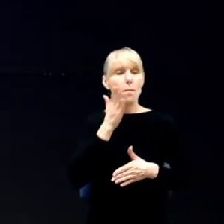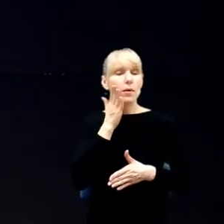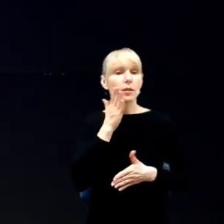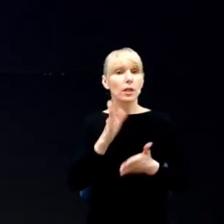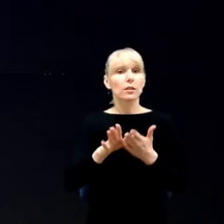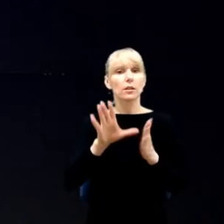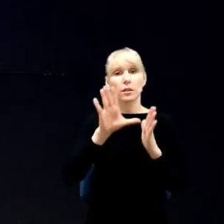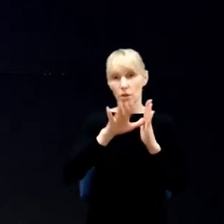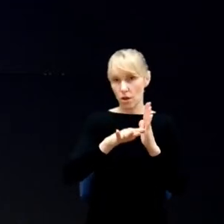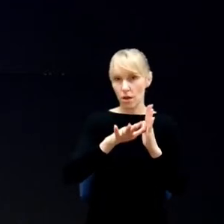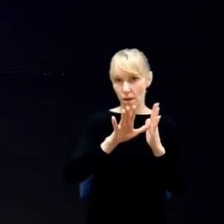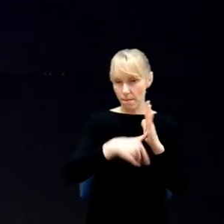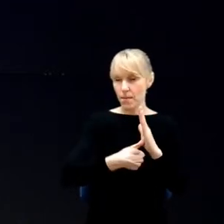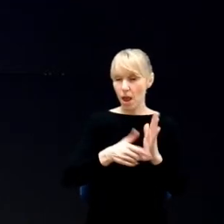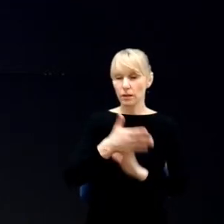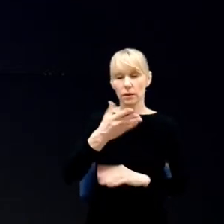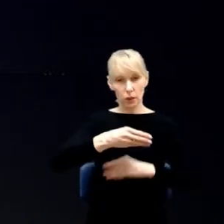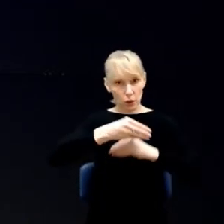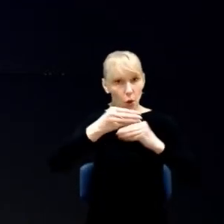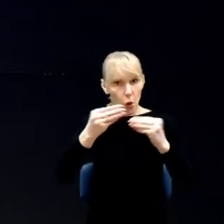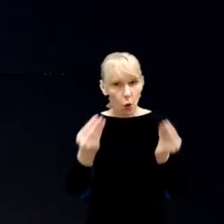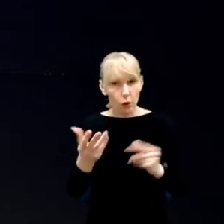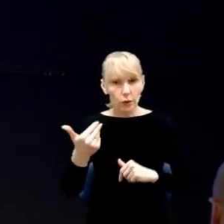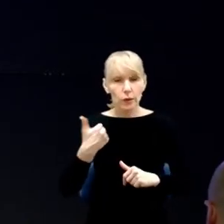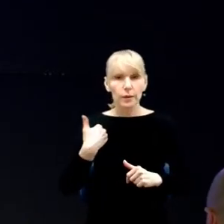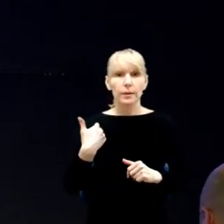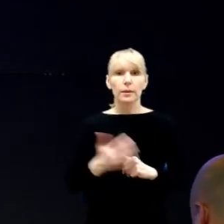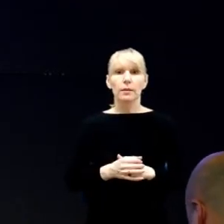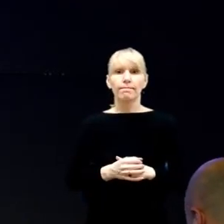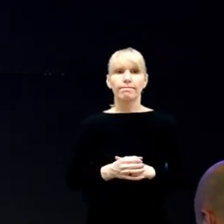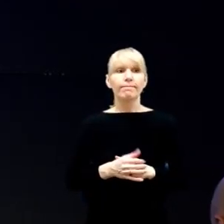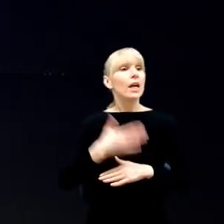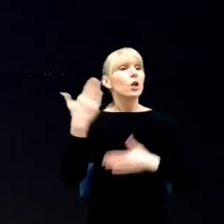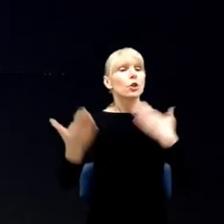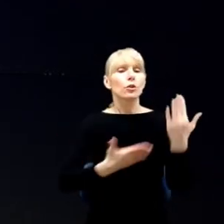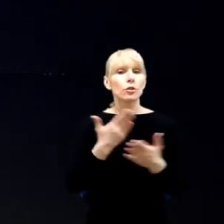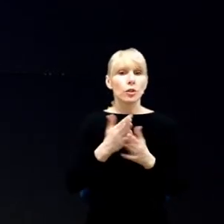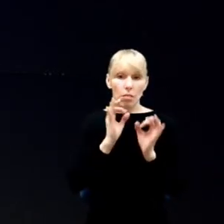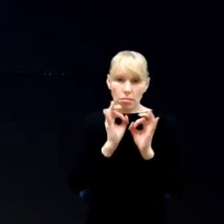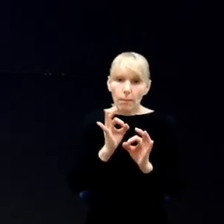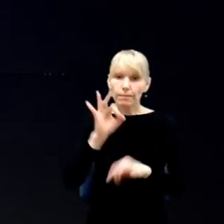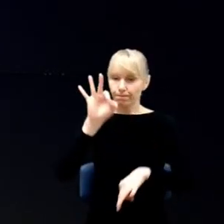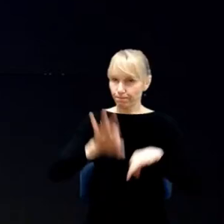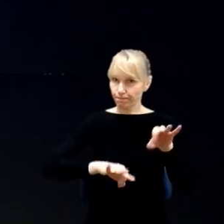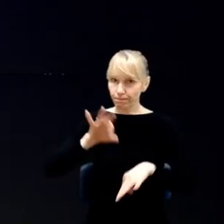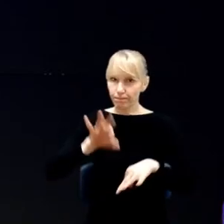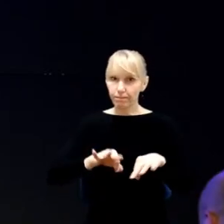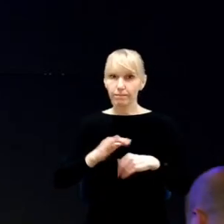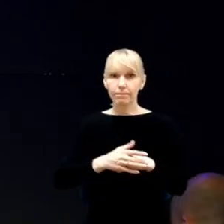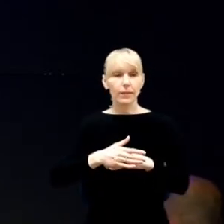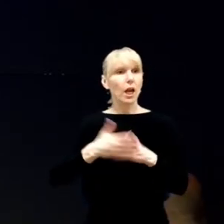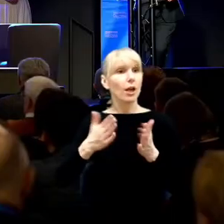Także życzę wszystkim dobrych obrad i nam wszystkich dobrej dyskusji.